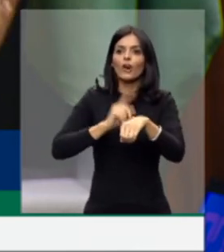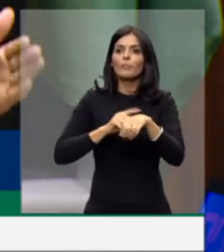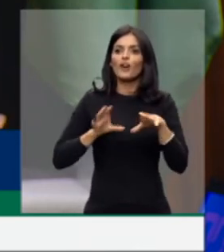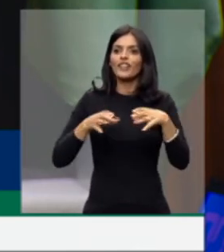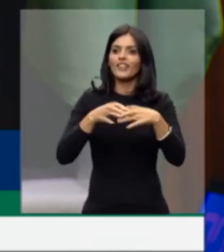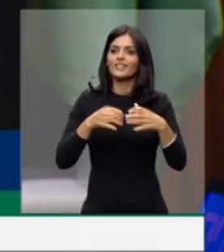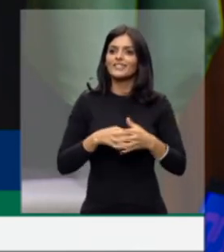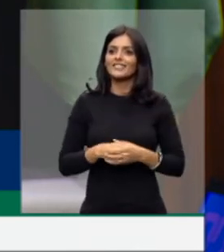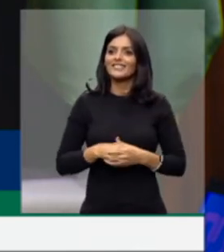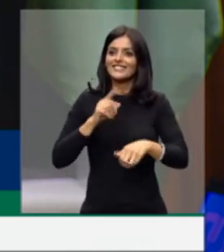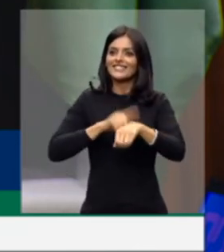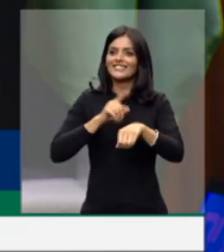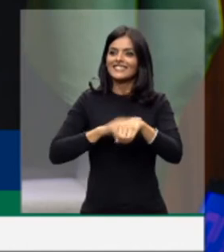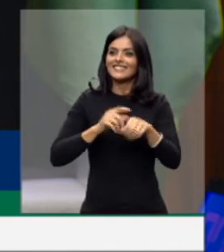CONSTRUÍDO E ACORDADO AQUI NESTA CASA, PORTANTO ESSE